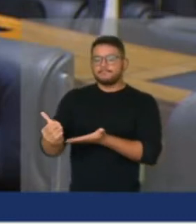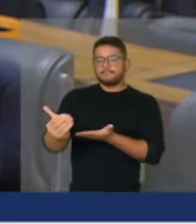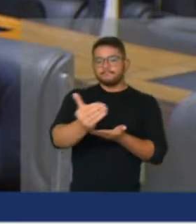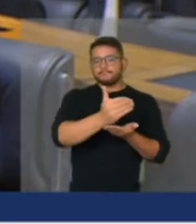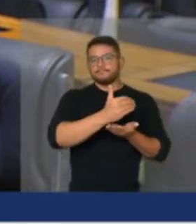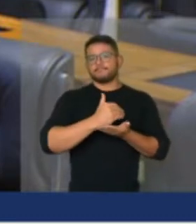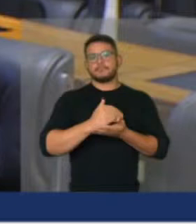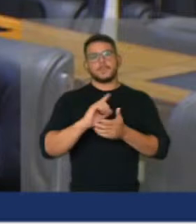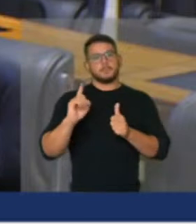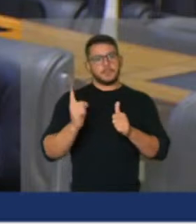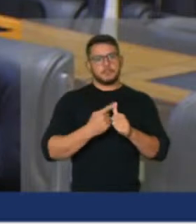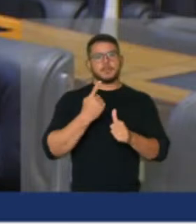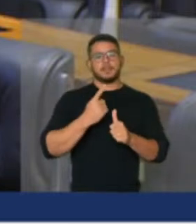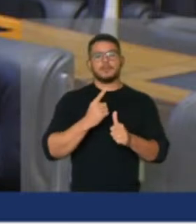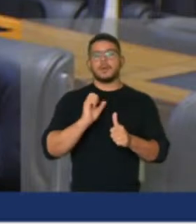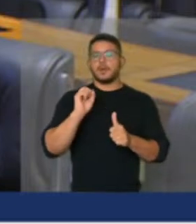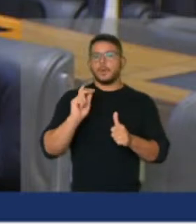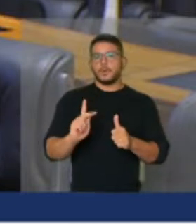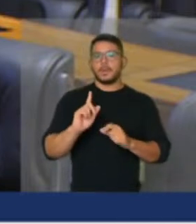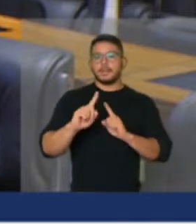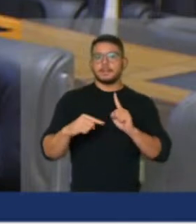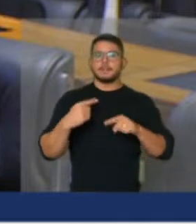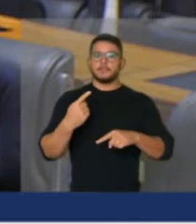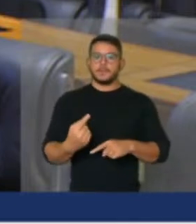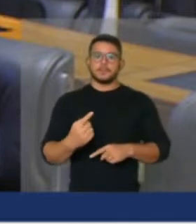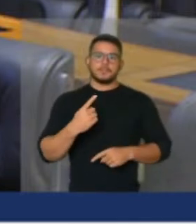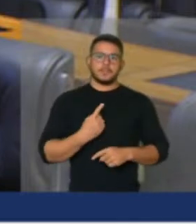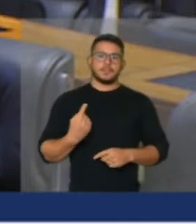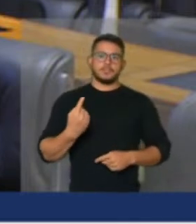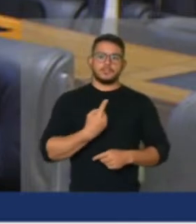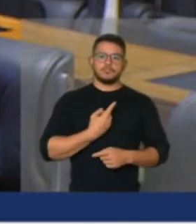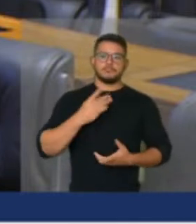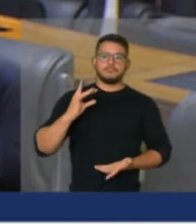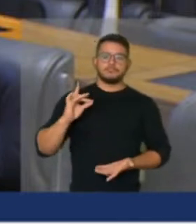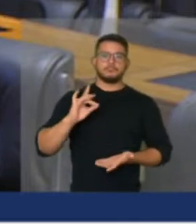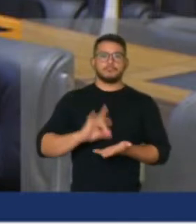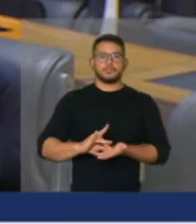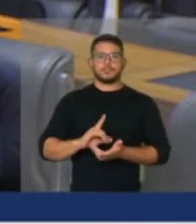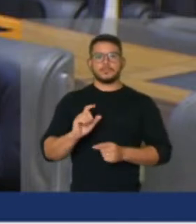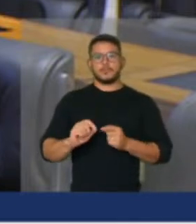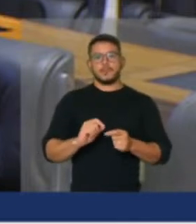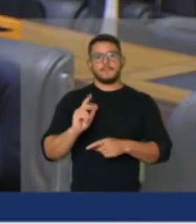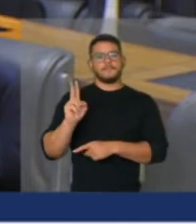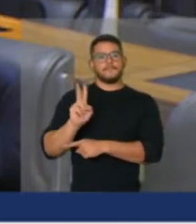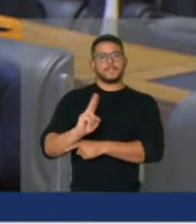VERIFICAÇÕES OCORRAM E AÍ SIM NÓS CUMPRIMOS NOSSO PAPEL DE FISCALIZAR TOMANDO AS PROVIDÊNCIAS QUE FOREM